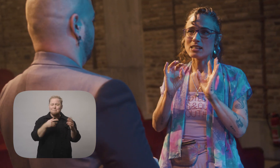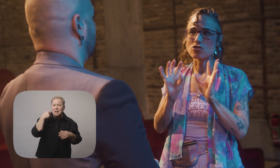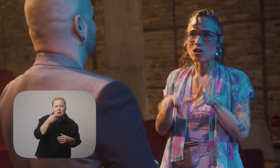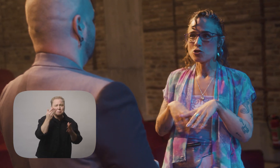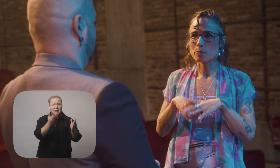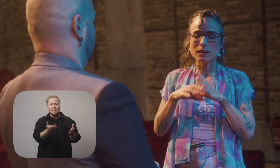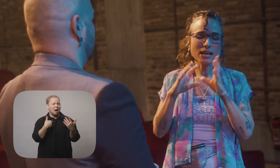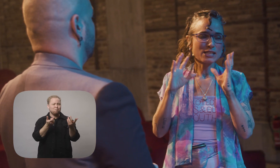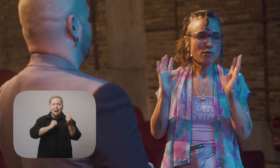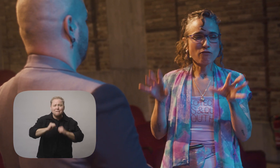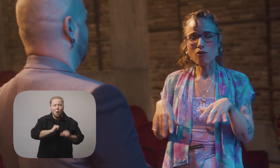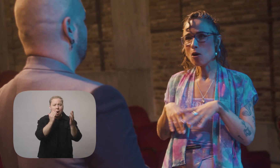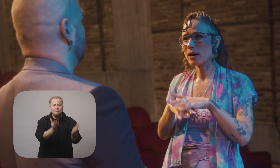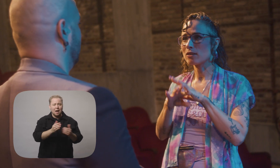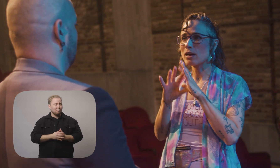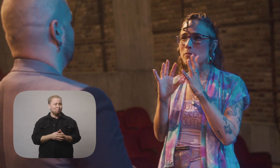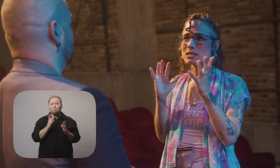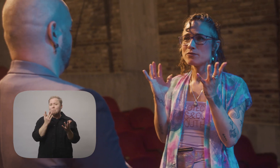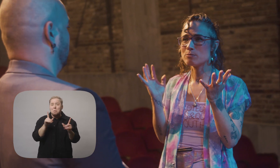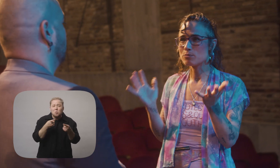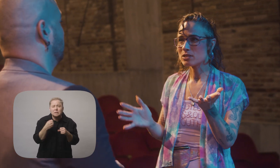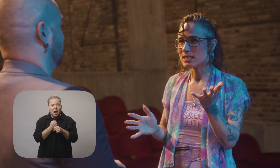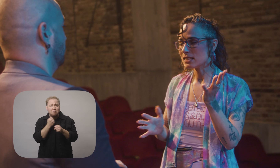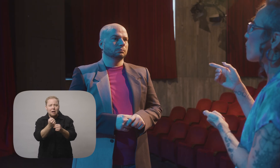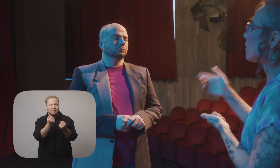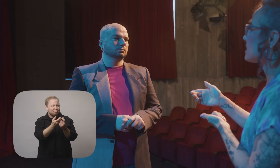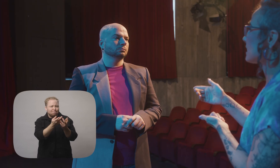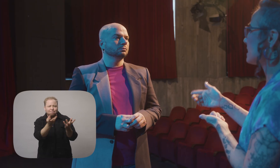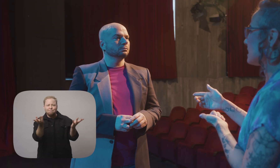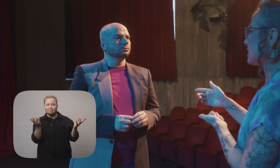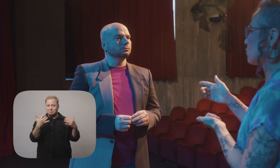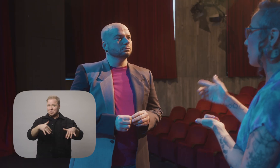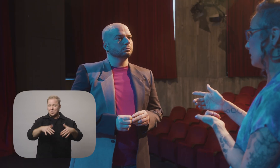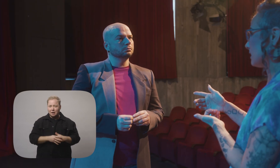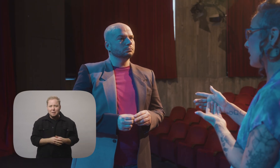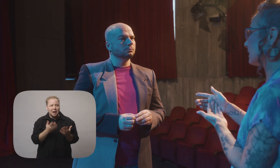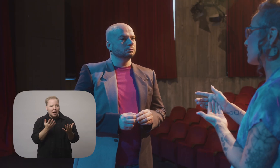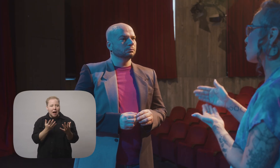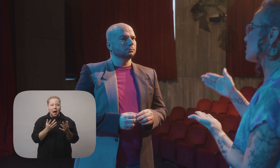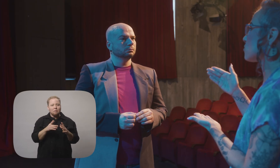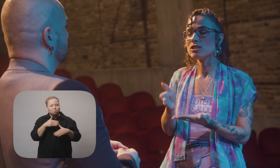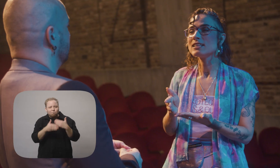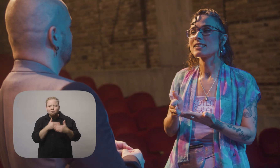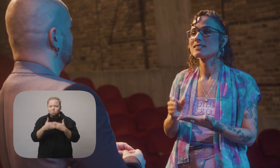als Schauspieler, als Performer, du arbeitest viel mit Musik. Was hat letztlich dazu beigetragen, dass du dich entschieden hast,